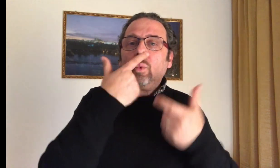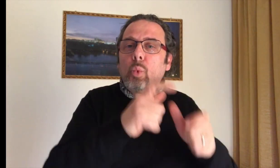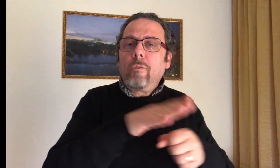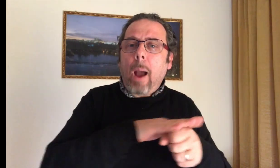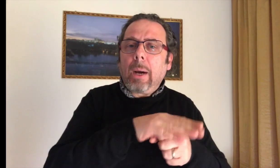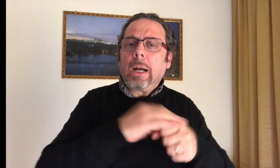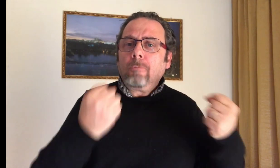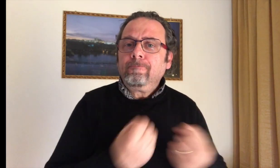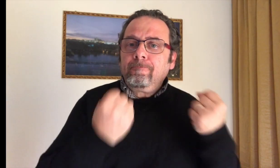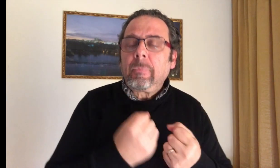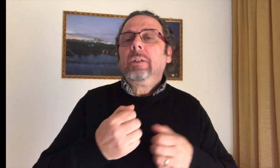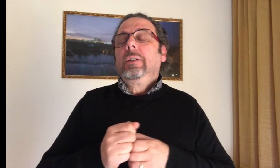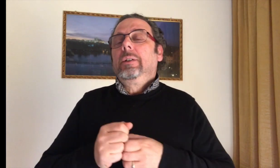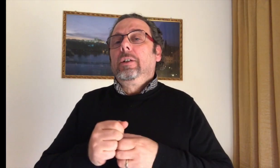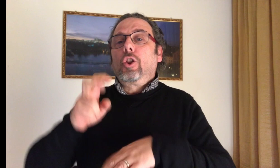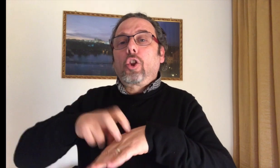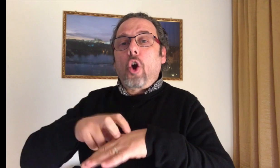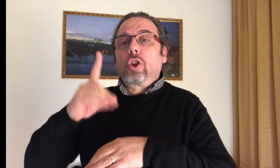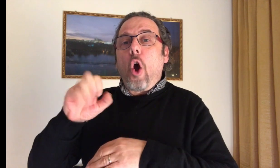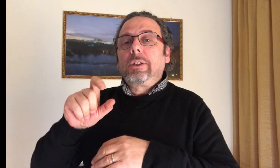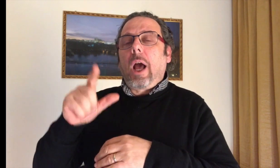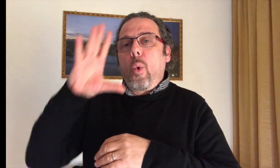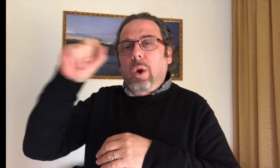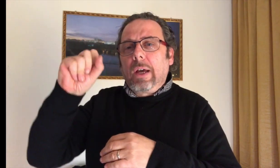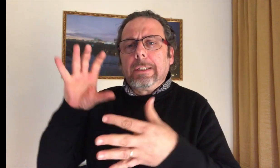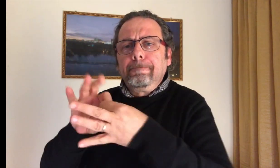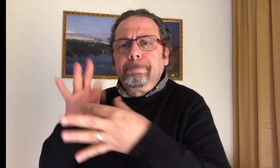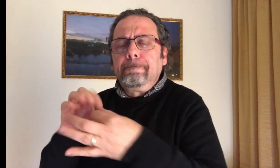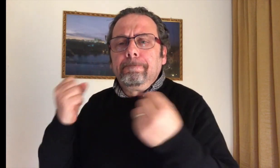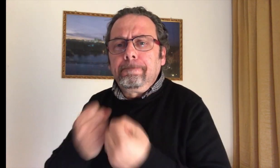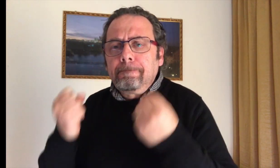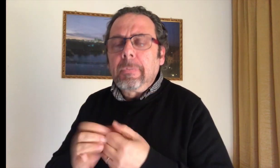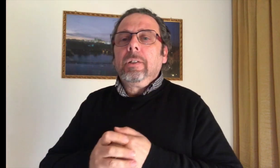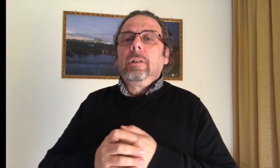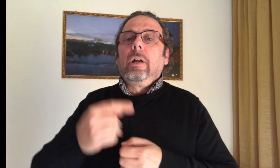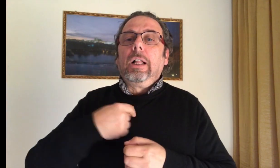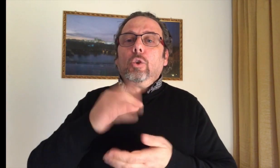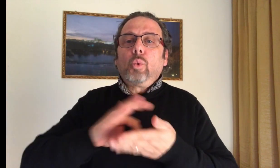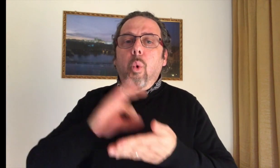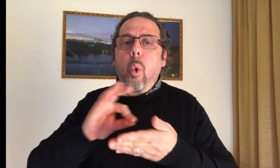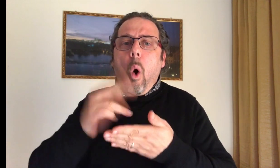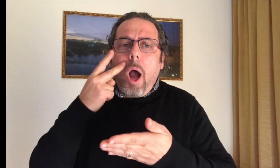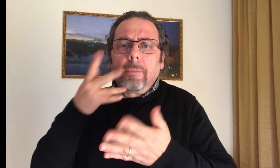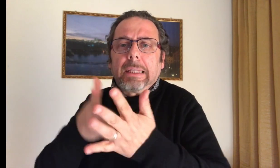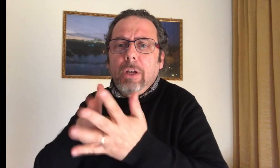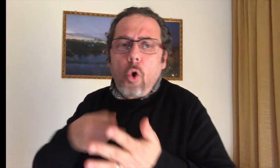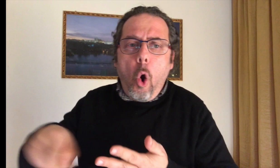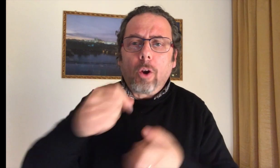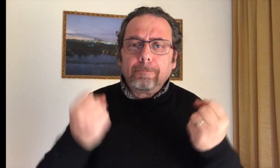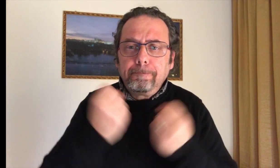settore famiglia, il Dott. Dolza con l’Università e io con la Scuola. Ops… scusate mi sono dimenticato, è